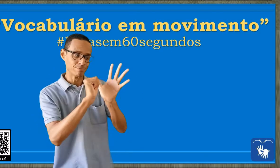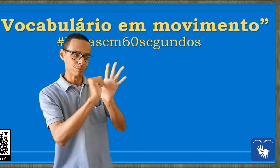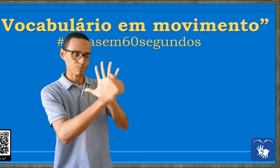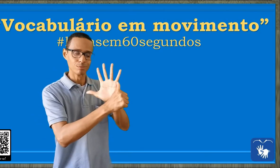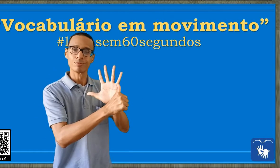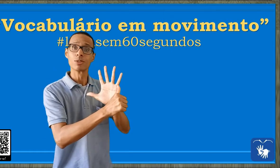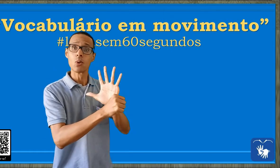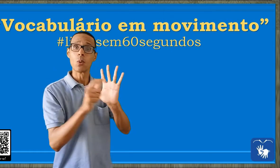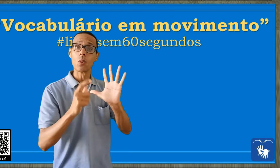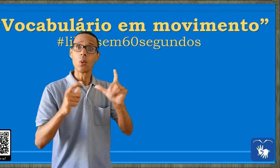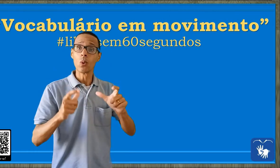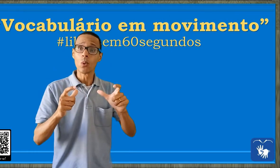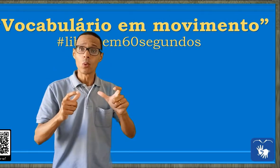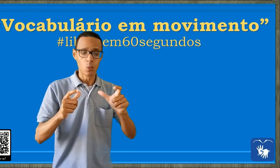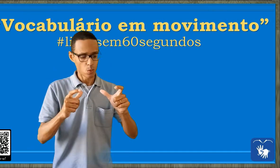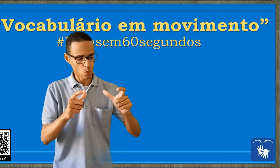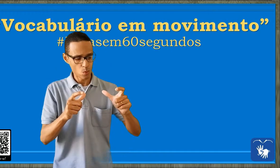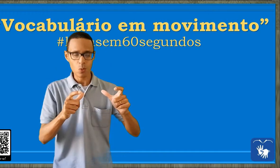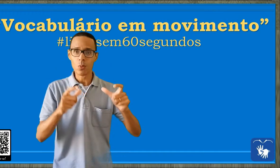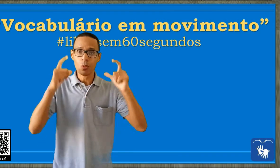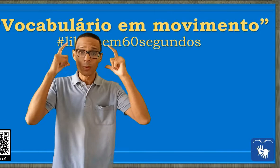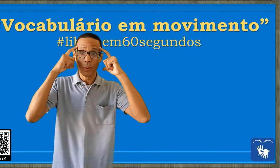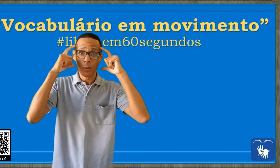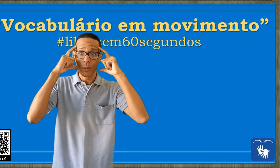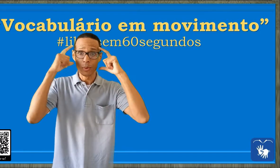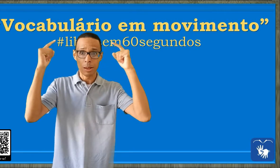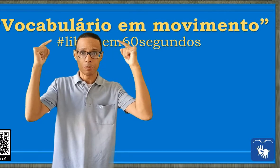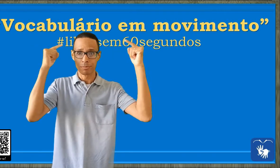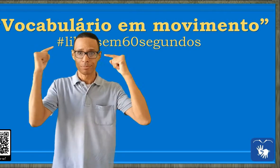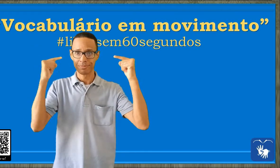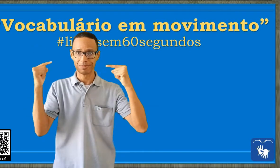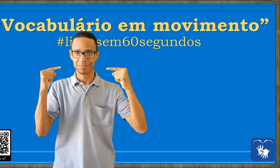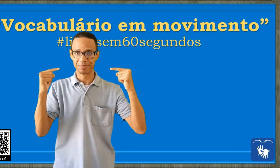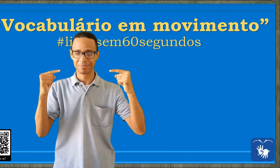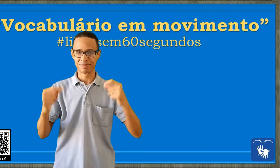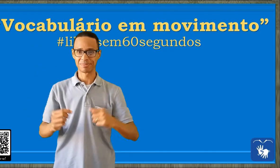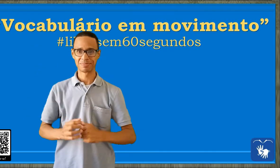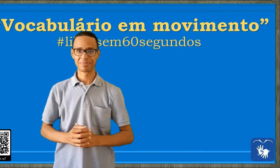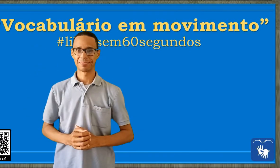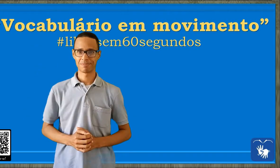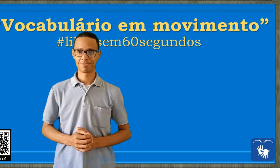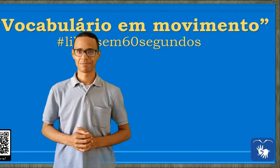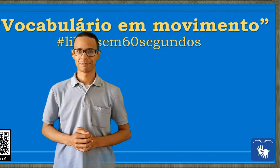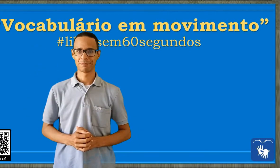com base no parâmetro "LOCALIZAÇÃO", são SINAIS realizados na "cabeça" e que referem-se ao cognitivo.